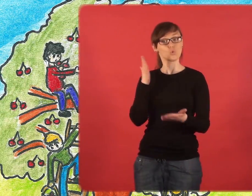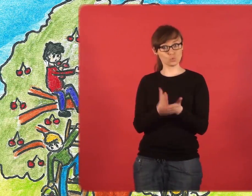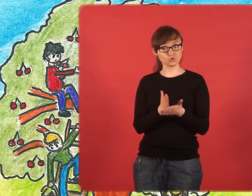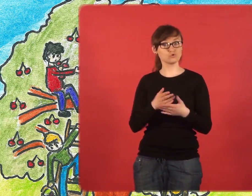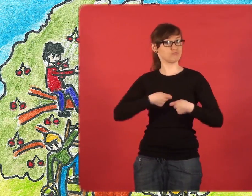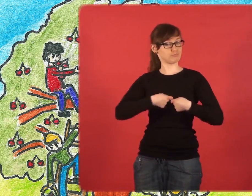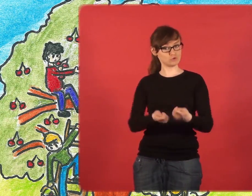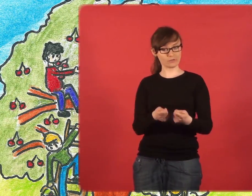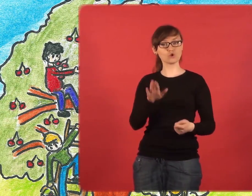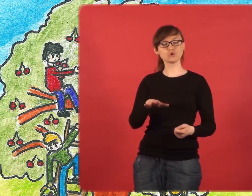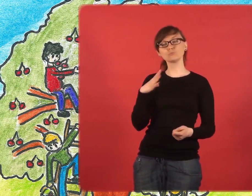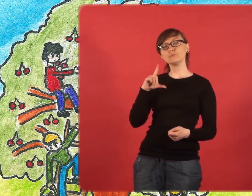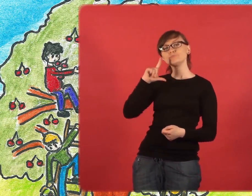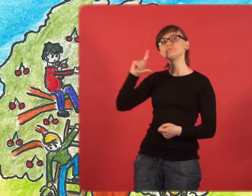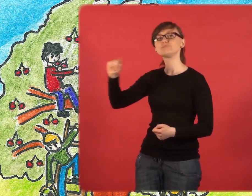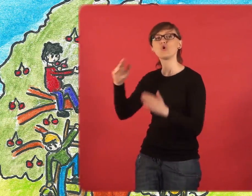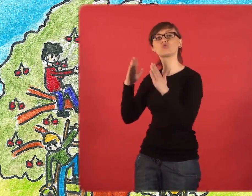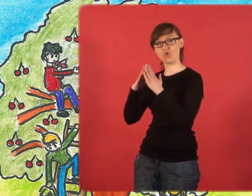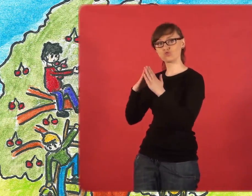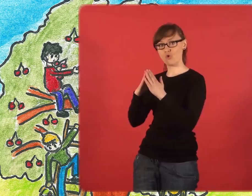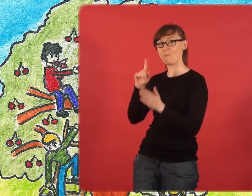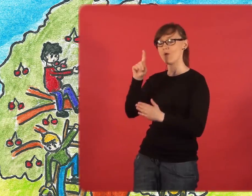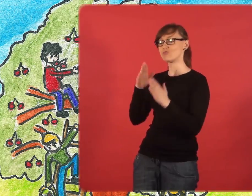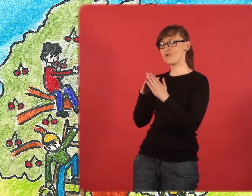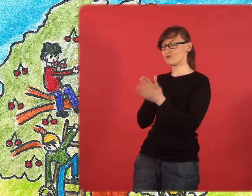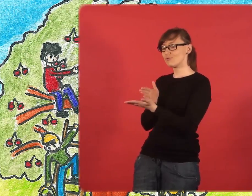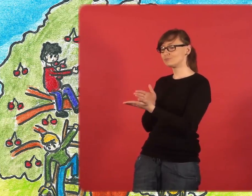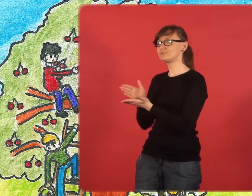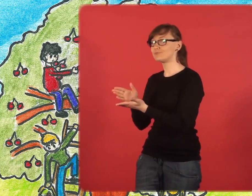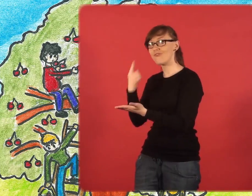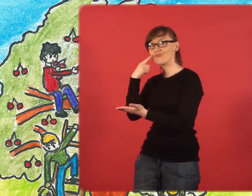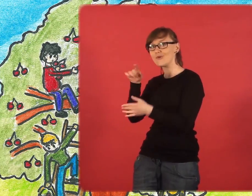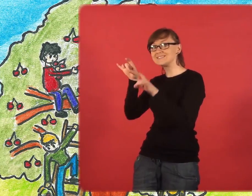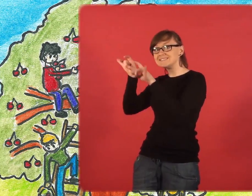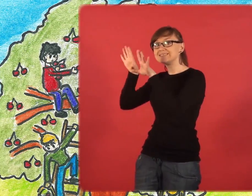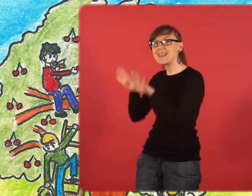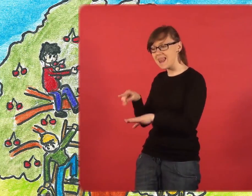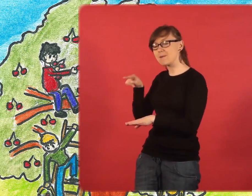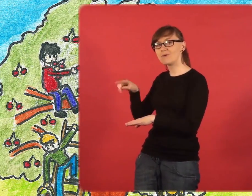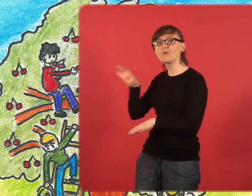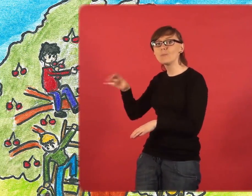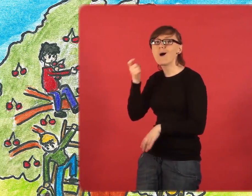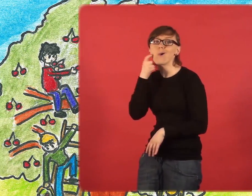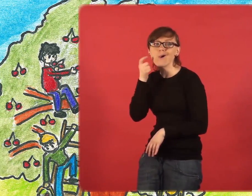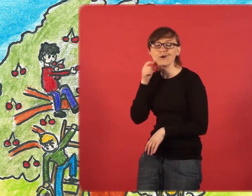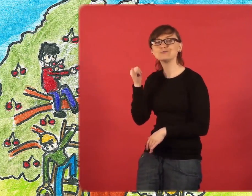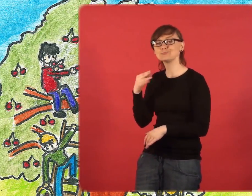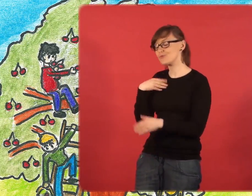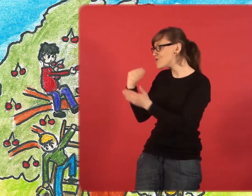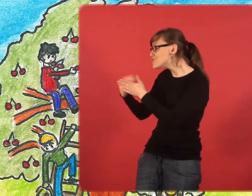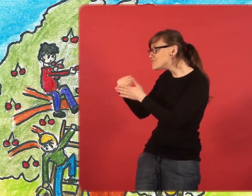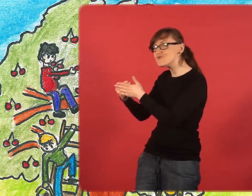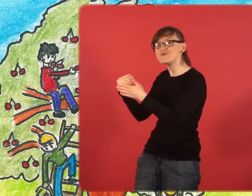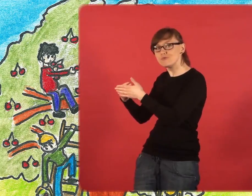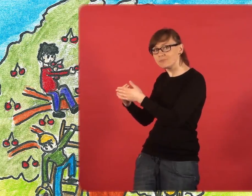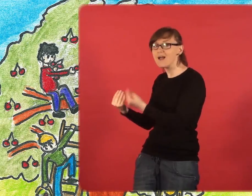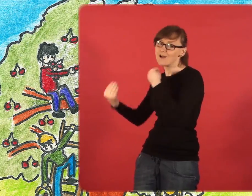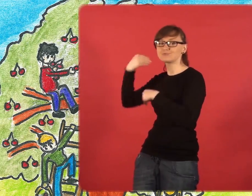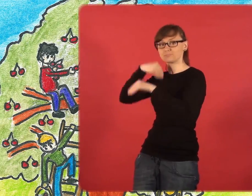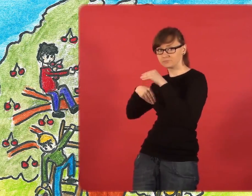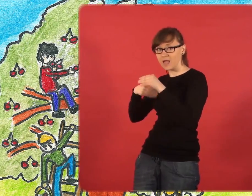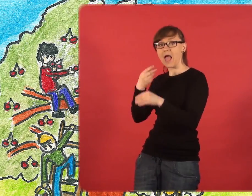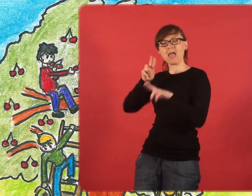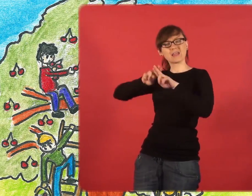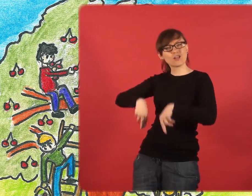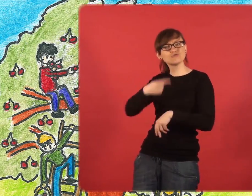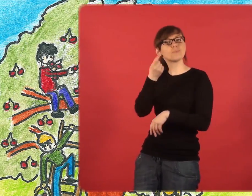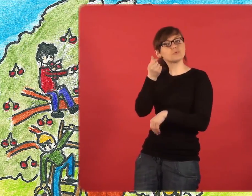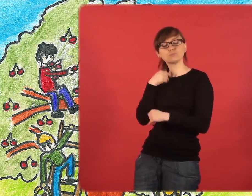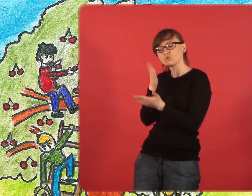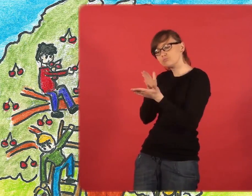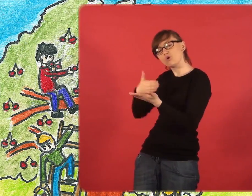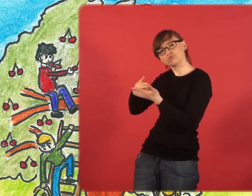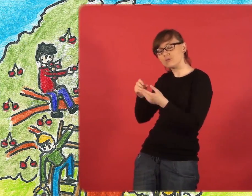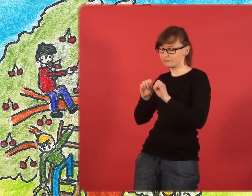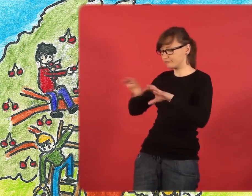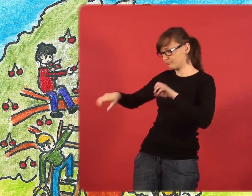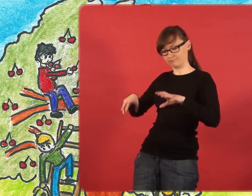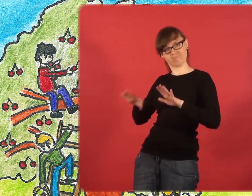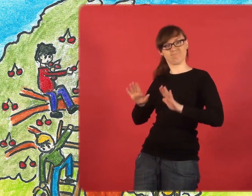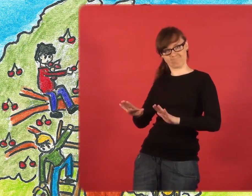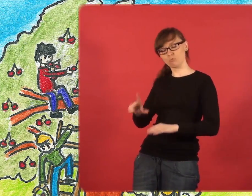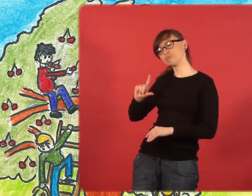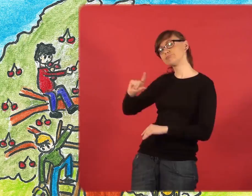W drodze do domu wstąpili do cukierni i kupili sobie lemoniadę i ciastka a resztę pieniędzy podzielili na wszystkich.